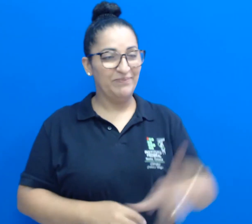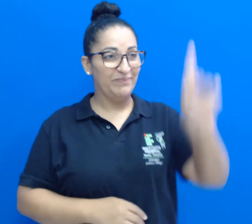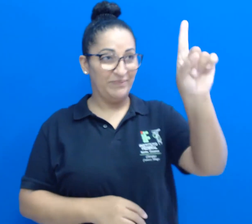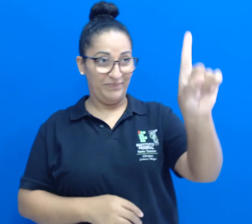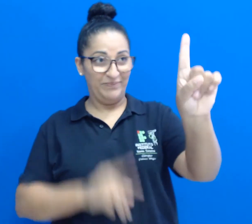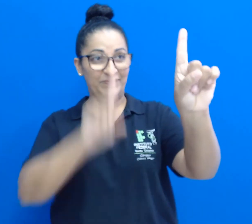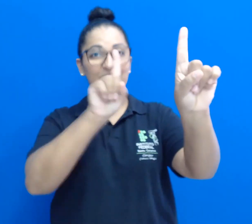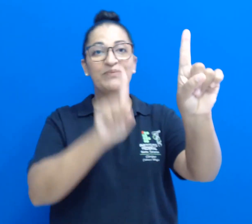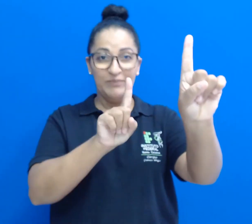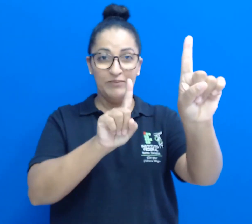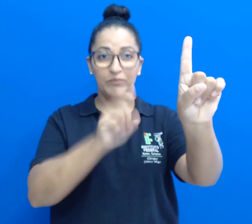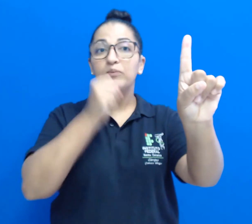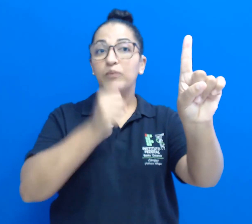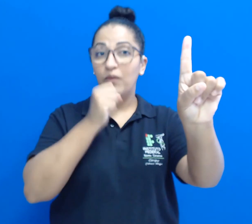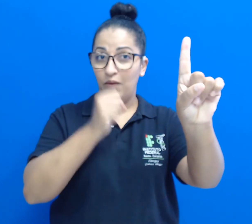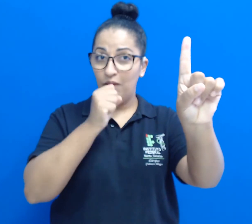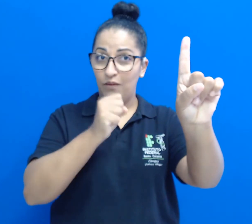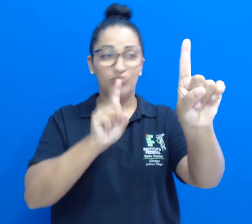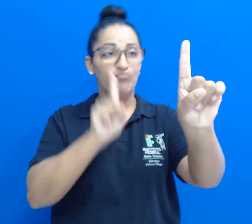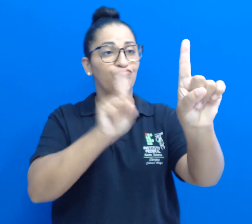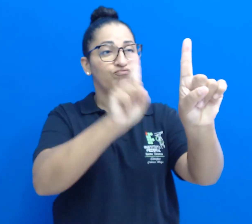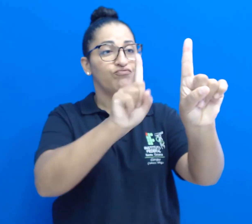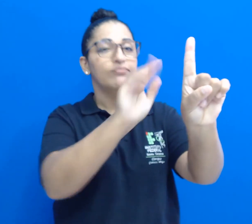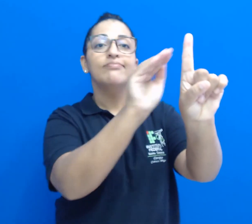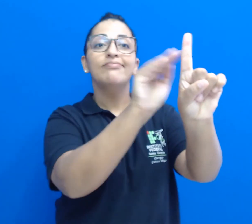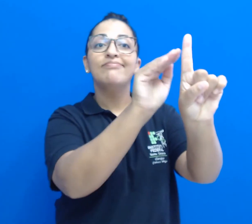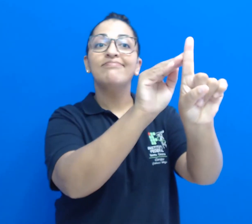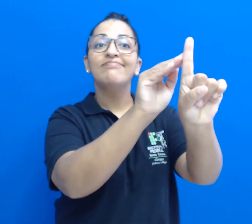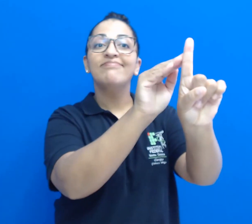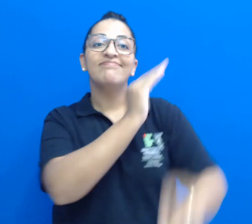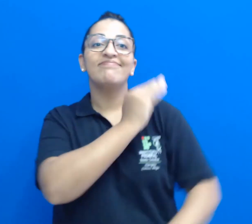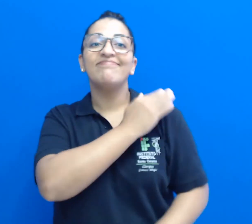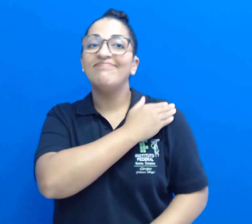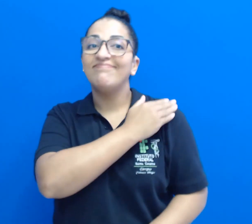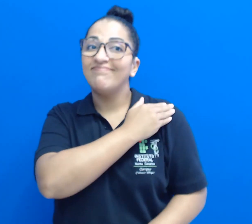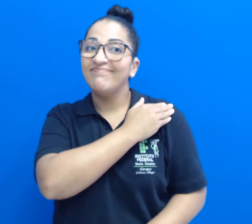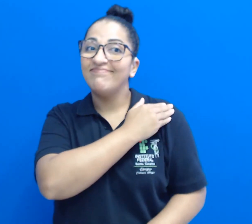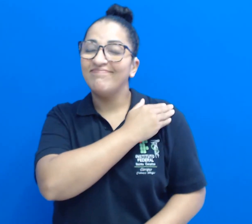Pode você ir até ela e tocar levemente em seu ombro